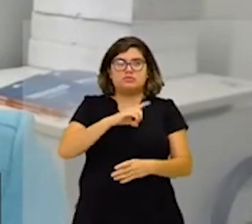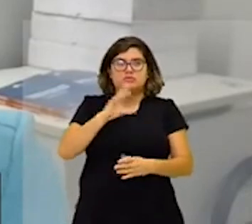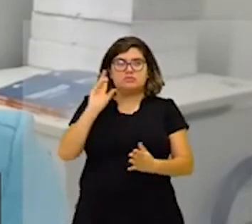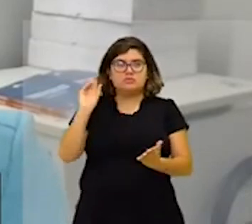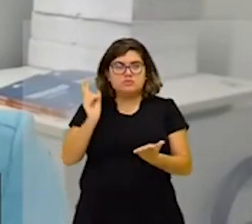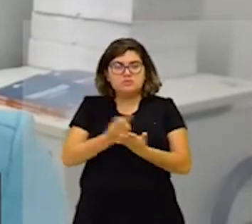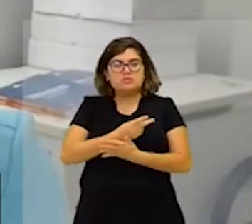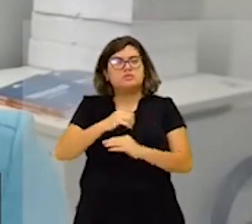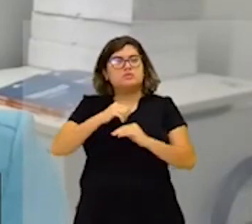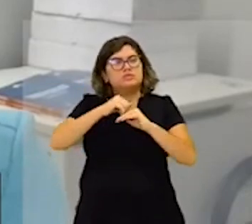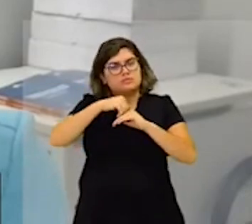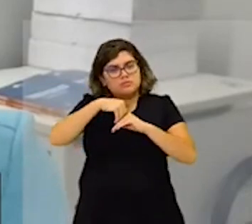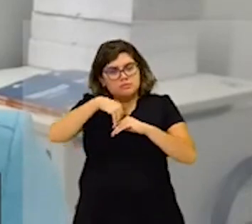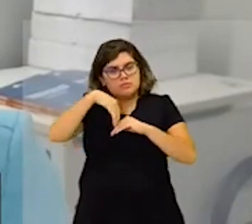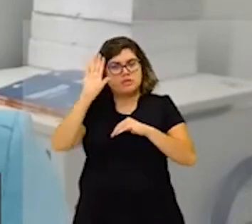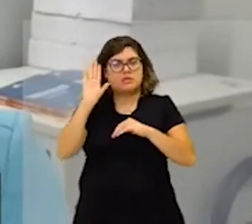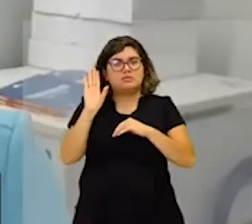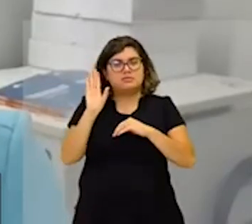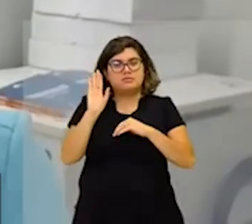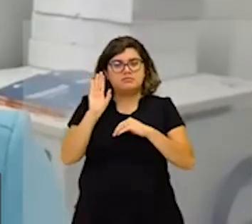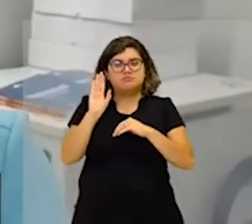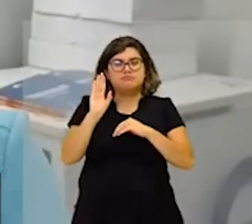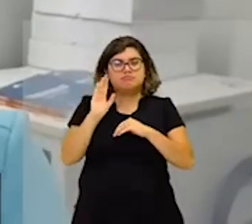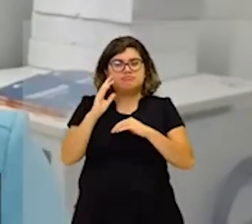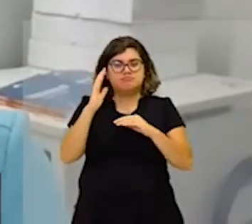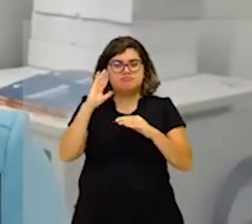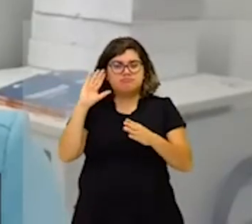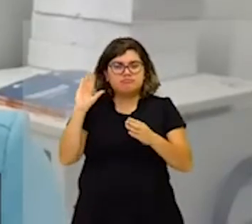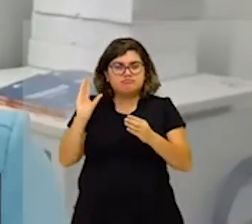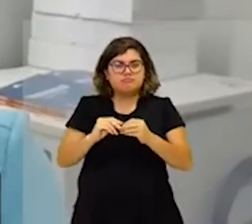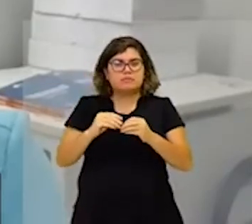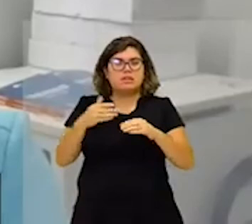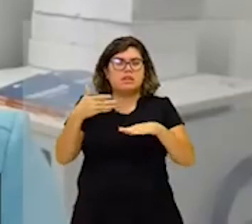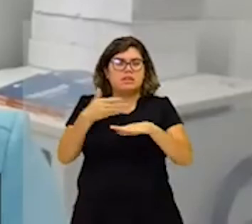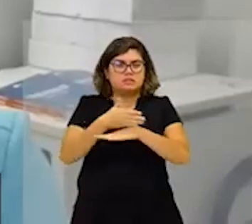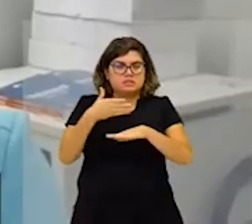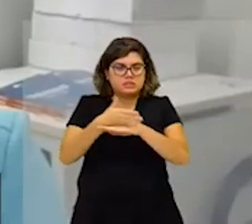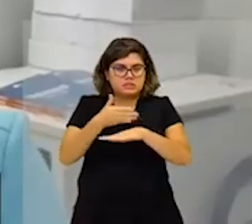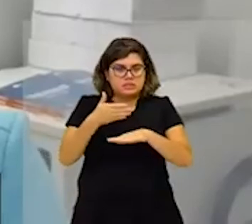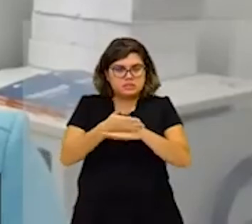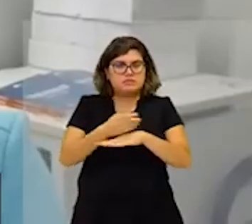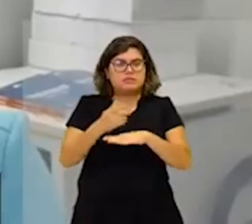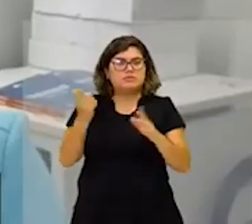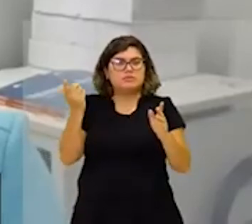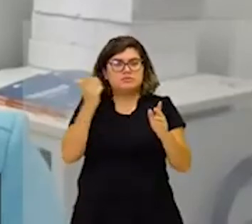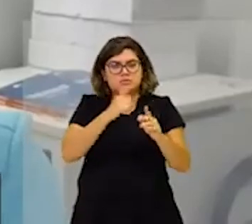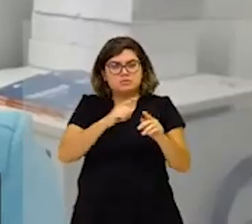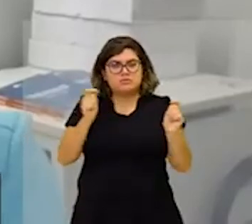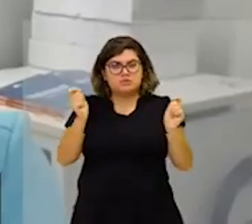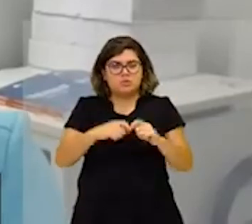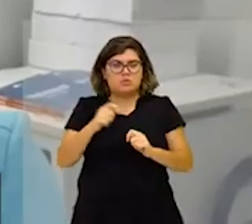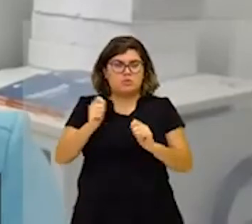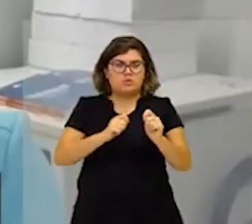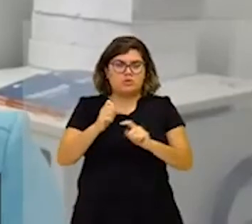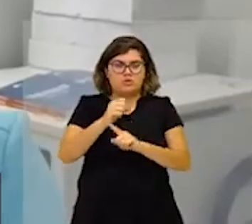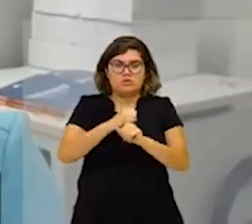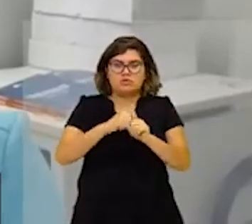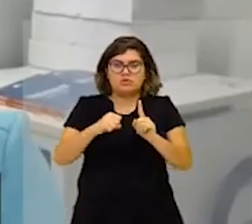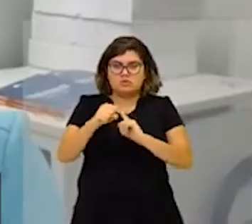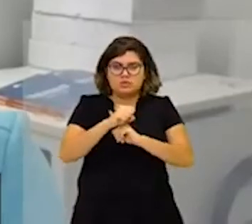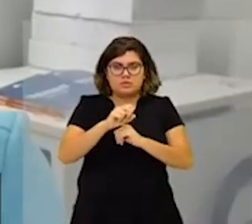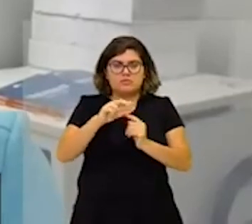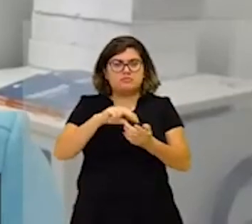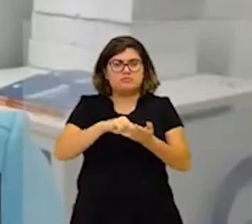compreensível acessível para permitir esse controle social ou seja não é trazendo todos